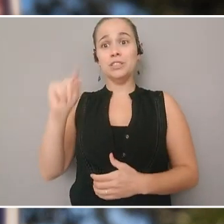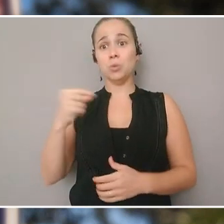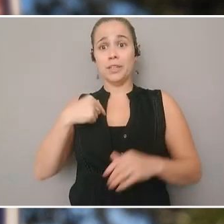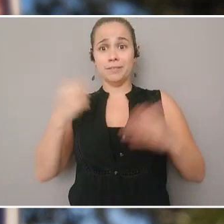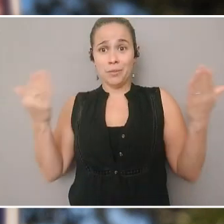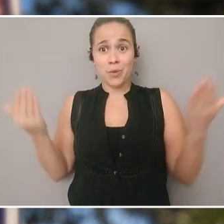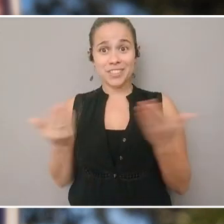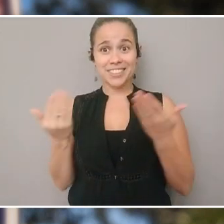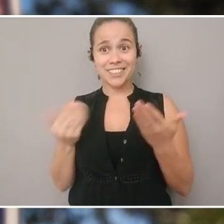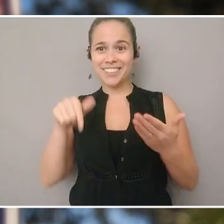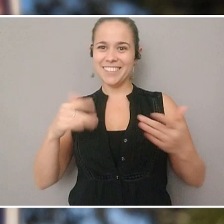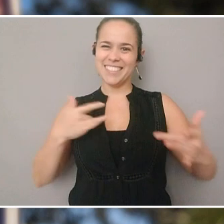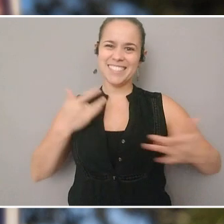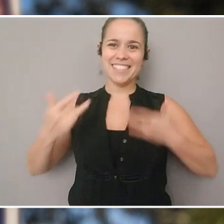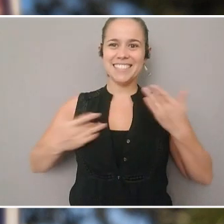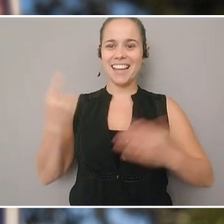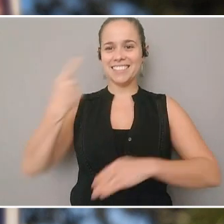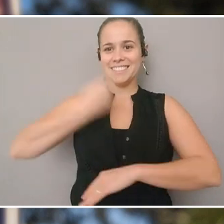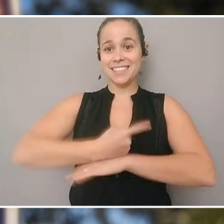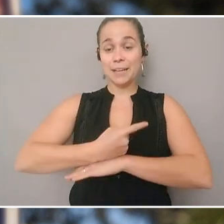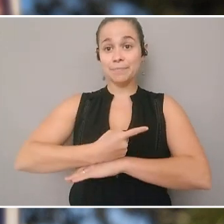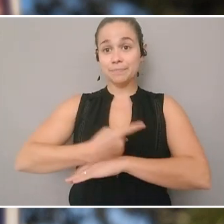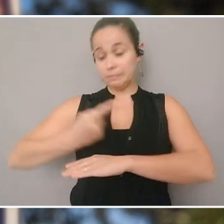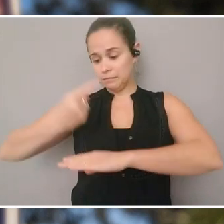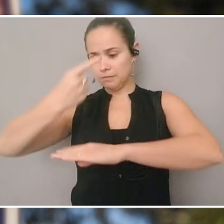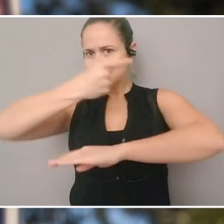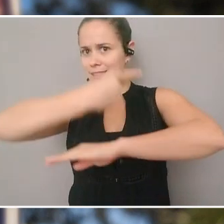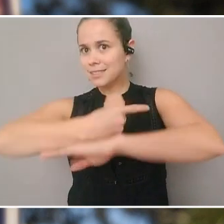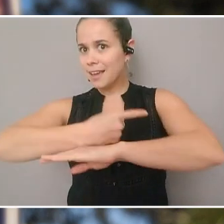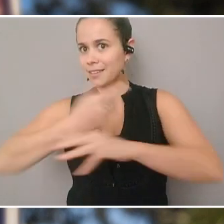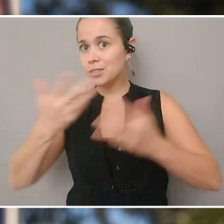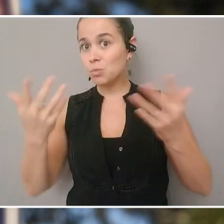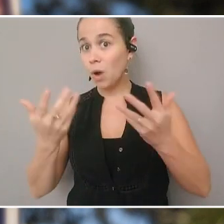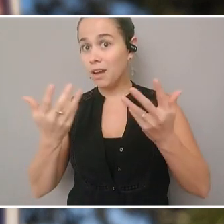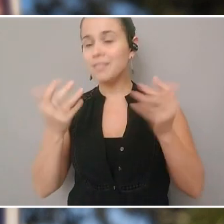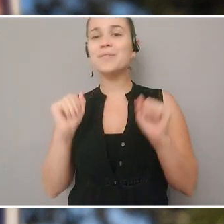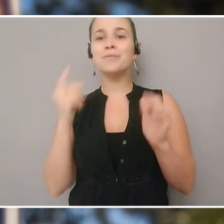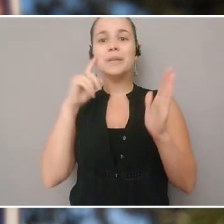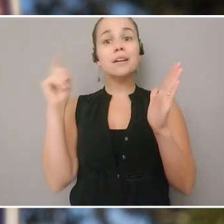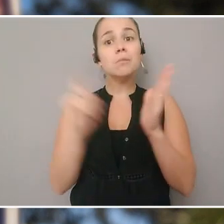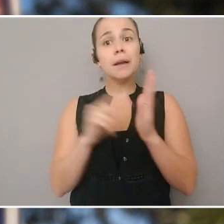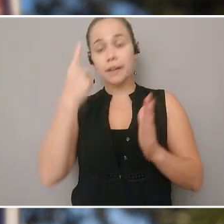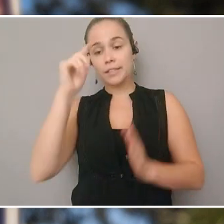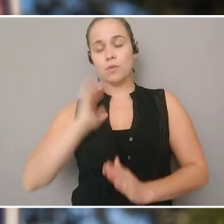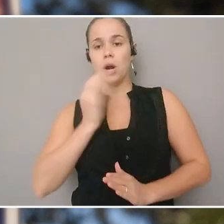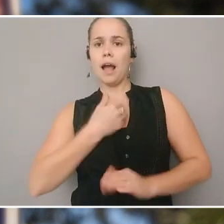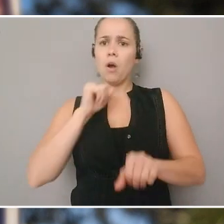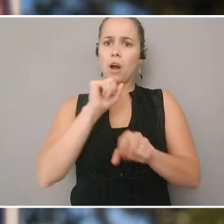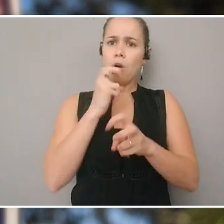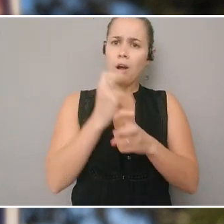día tan emocionante. Este día siendo donde nosotros seremos reconocidos por nuestro